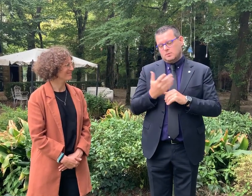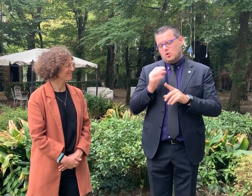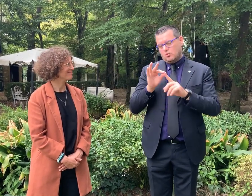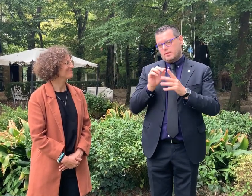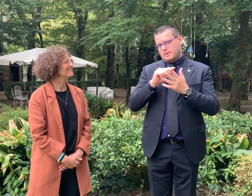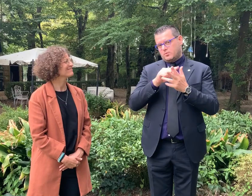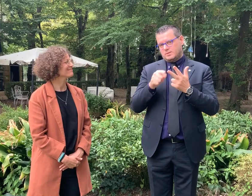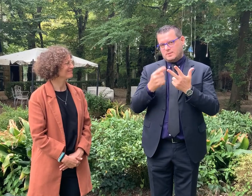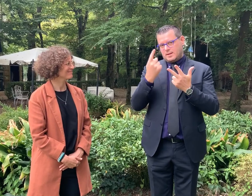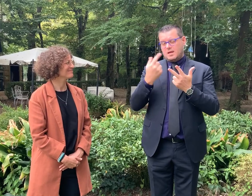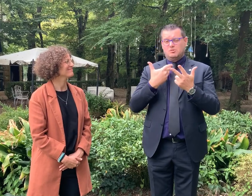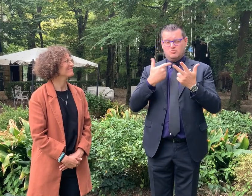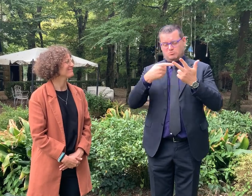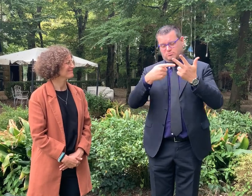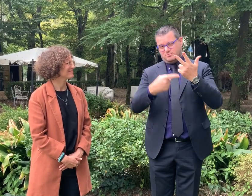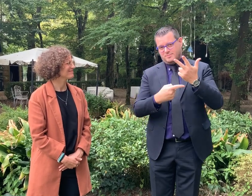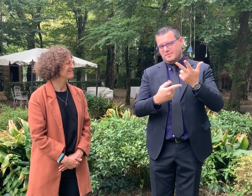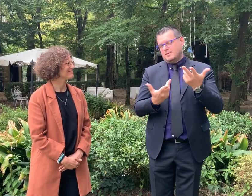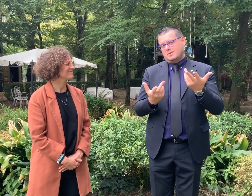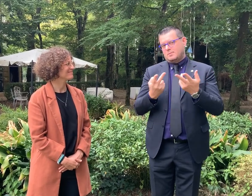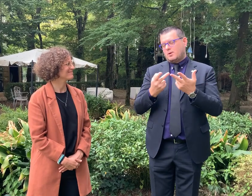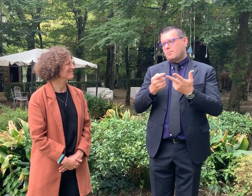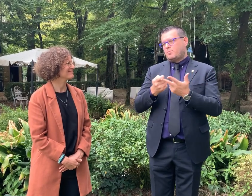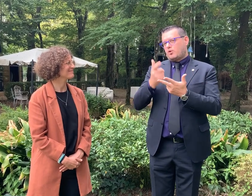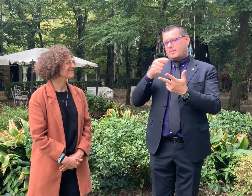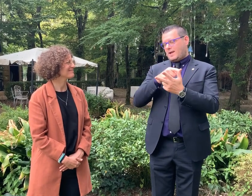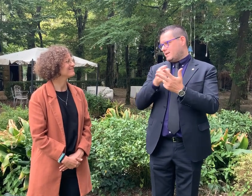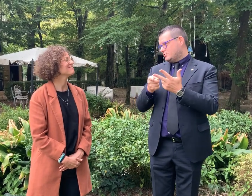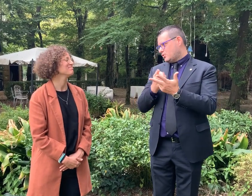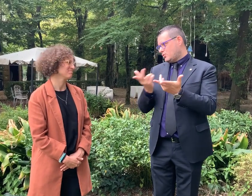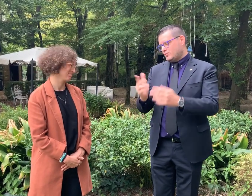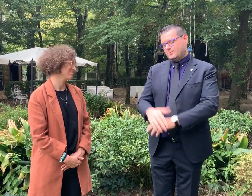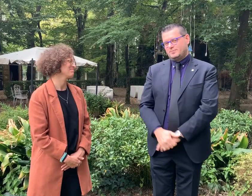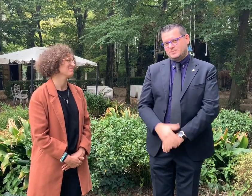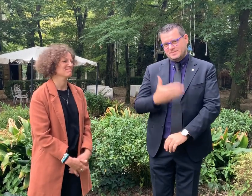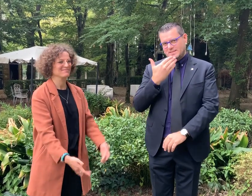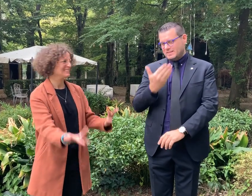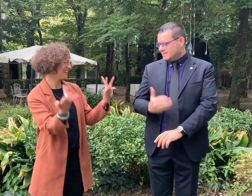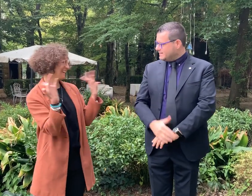Non ci sono solo questi tre obiettivi, ce ne sono ancora tanti altri ma questi tre sono le nostre priorità. Grazie!